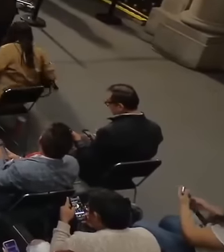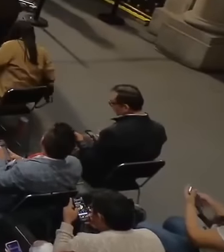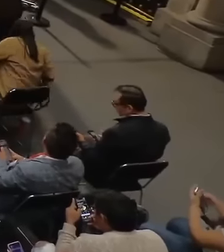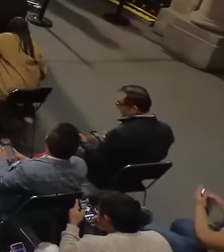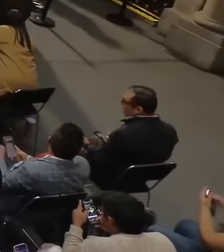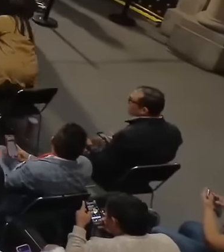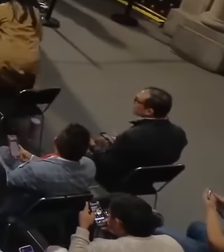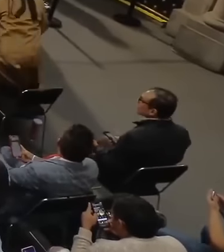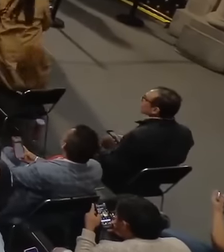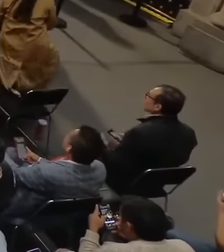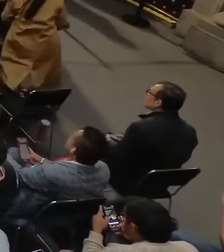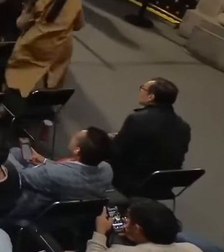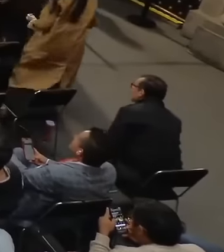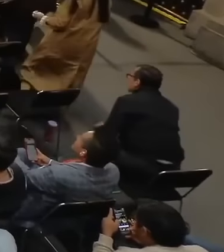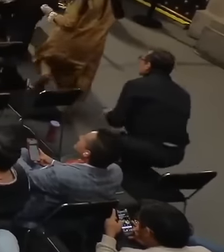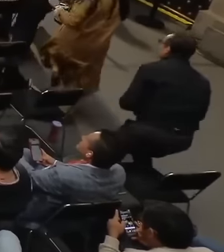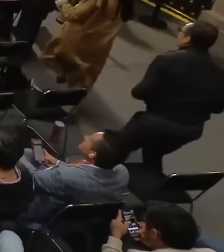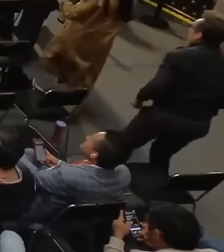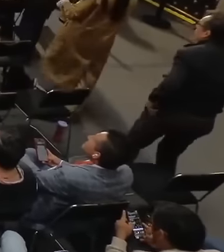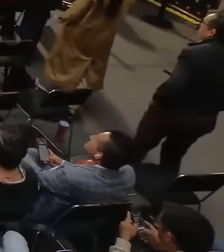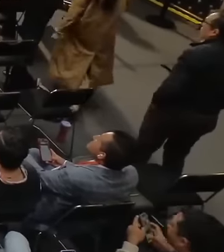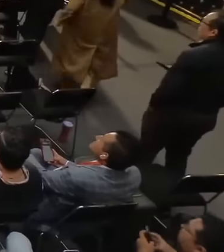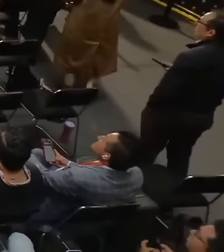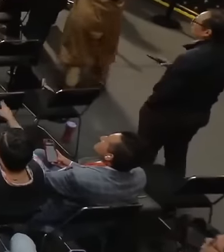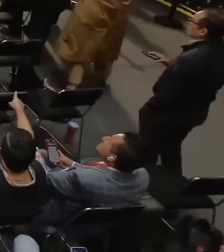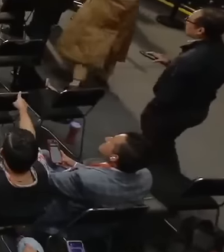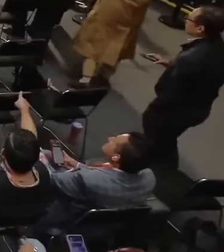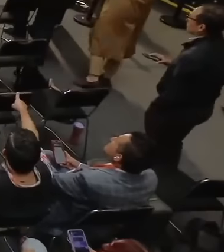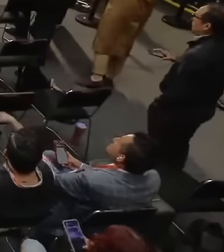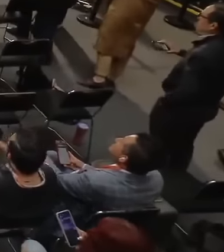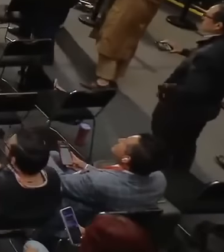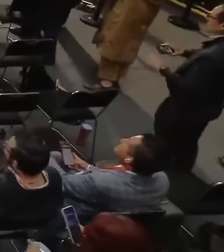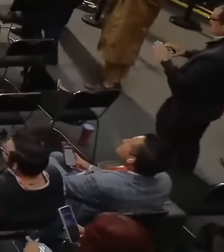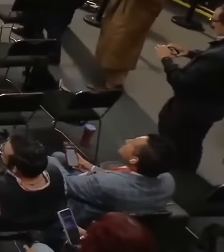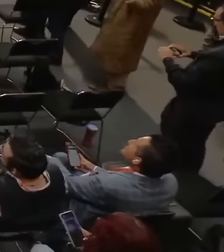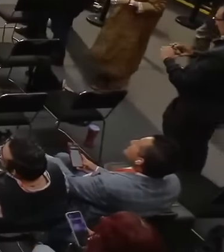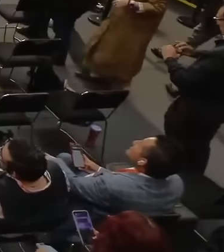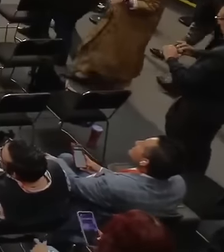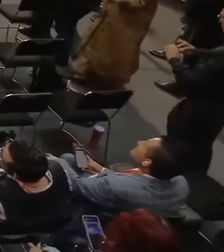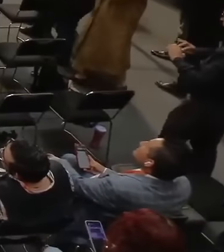la presidenta Claudia Shinbaum celebró sus 64 [música] años de vida. de una manera única,